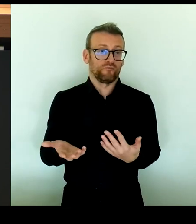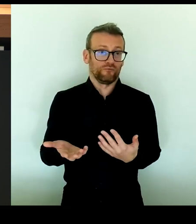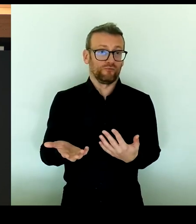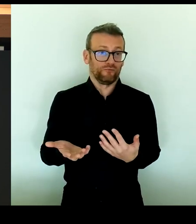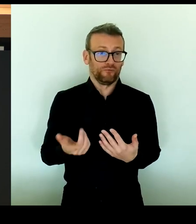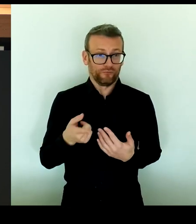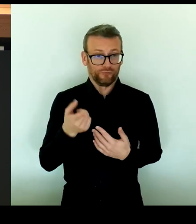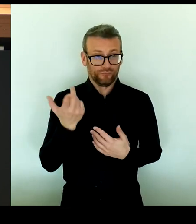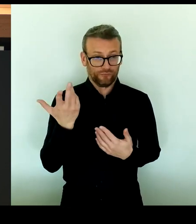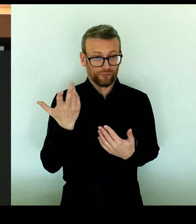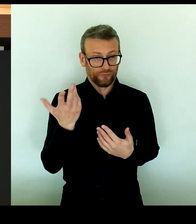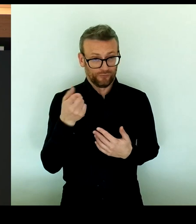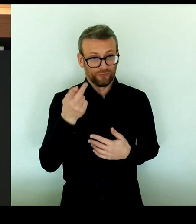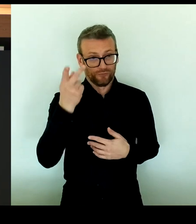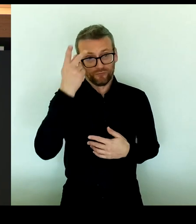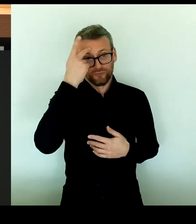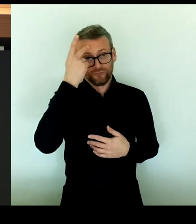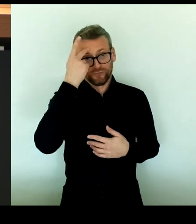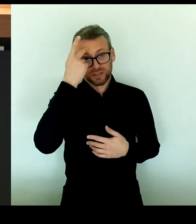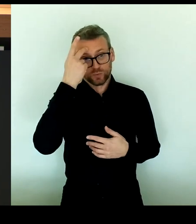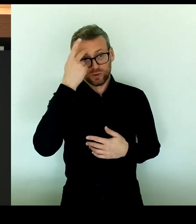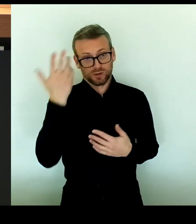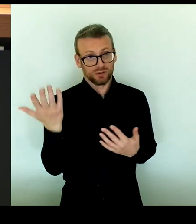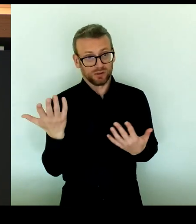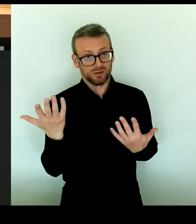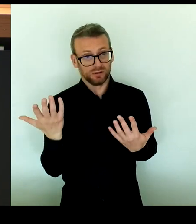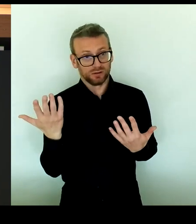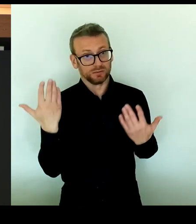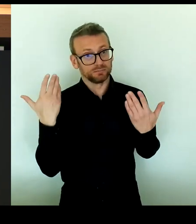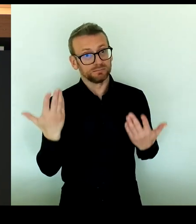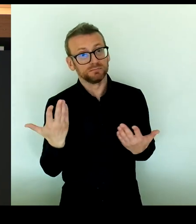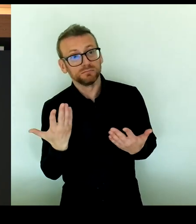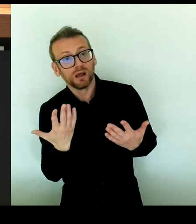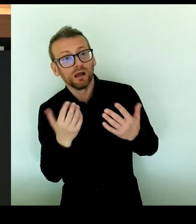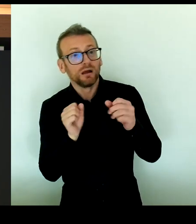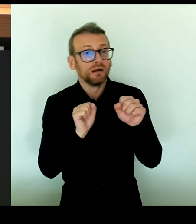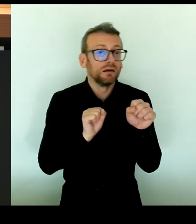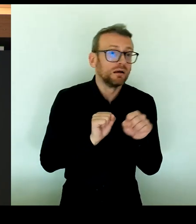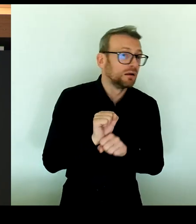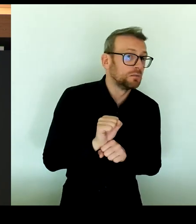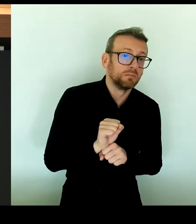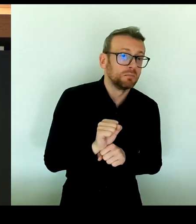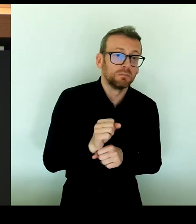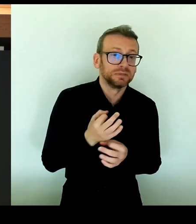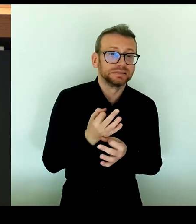Das Problem sind nicht die Bewohner vor Ort. Das Problem sind die Verwaltungen und hier insbesondere auch die Senatsverwaltung. (Beifall)